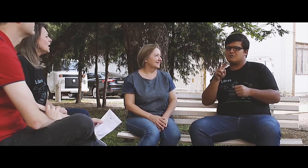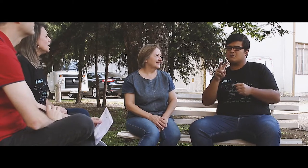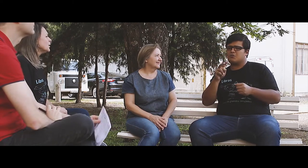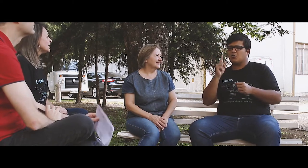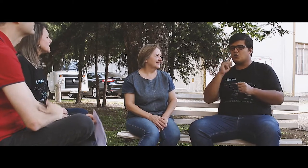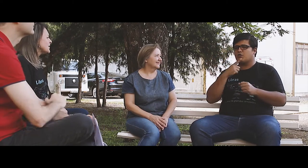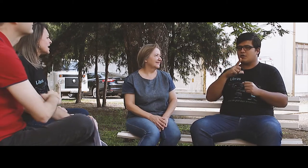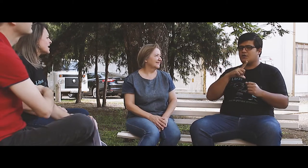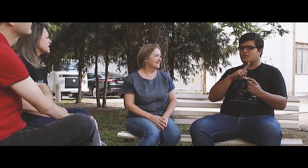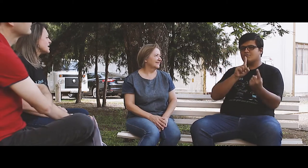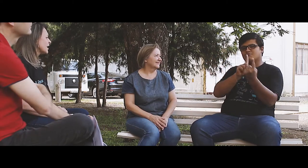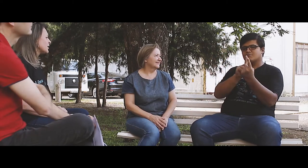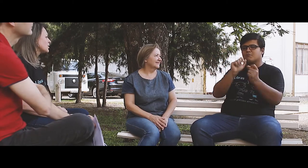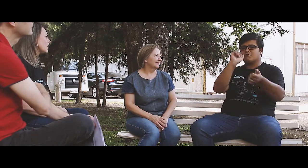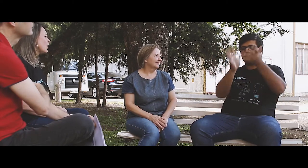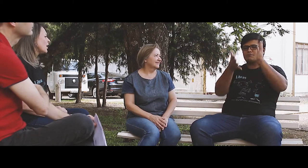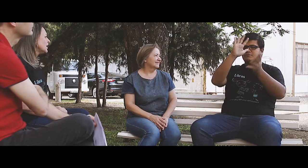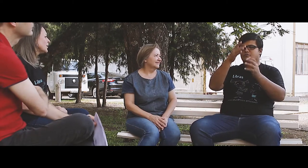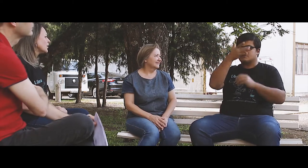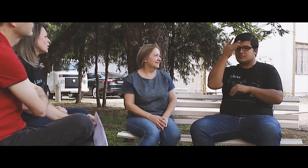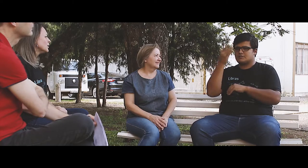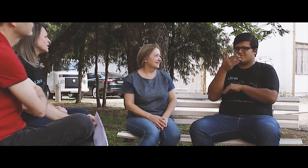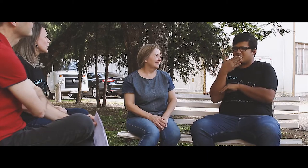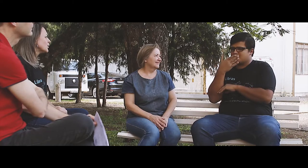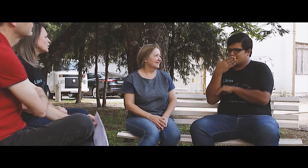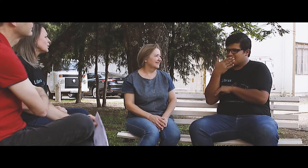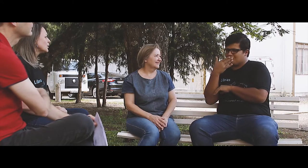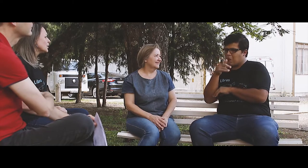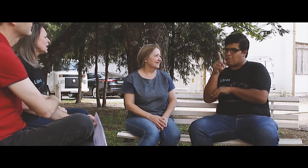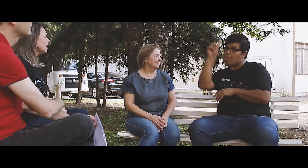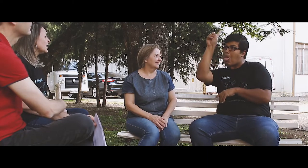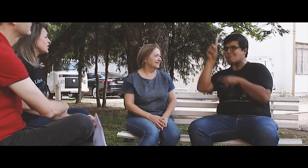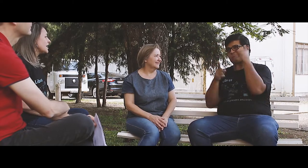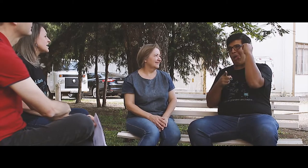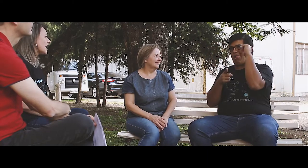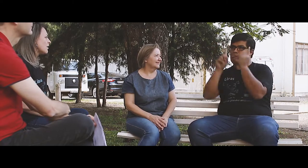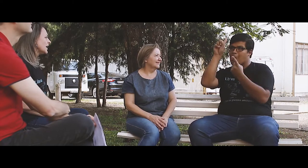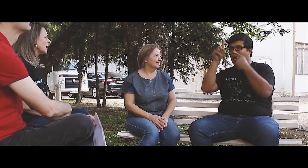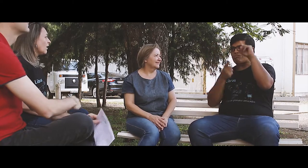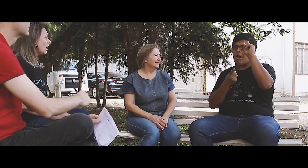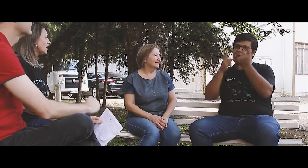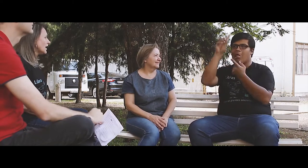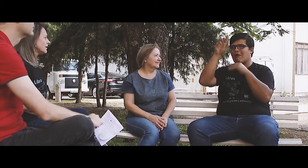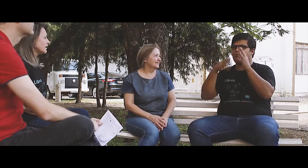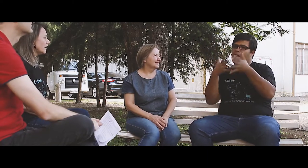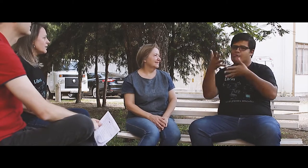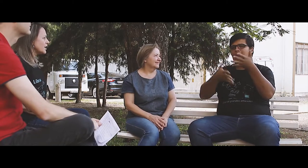muitas vezes a pessoa olha ou encontra um surdo e tira sarro ainda, "olha, olha o jeito